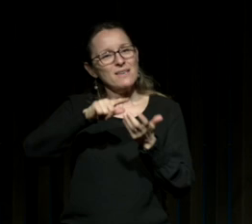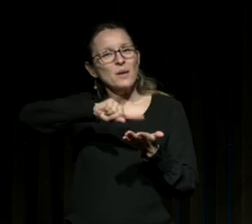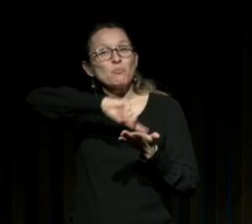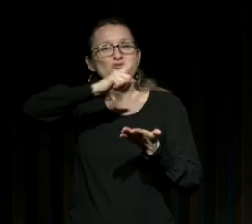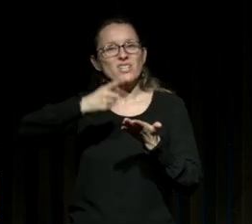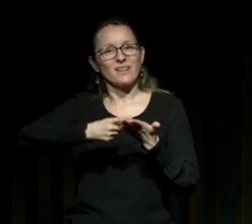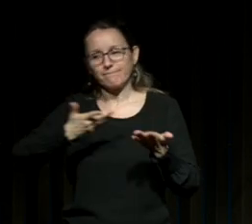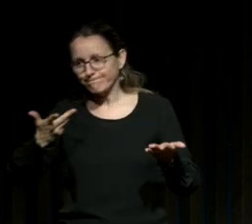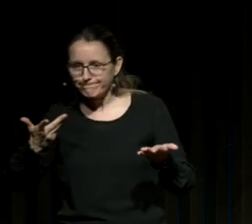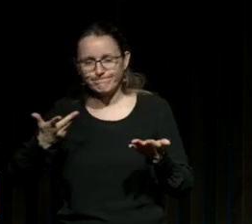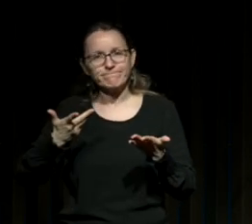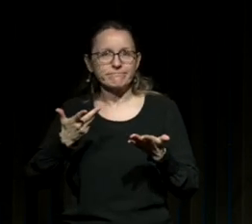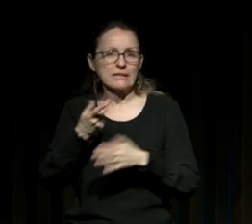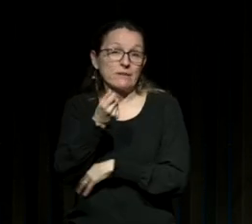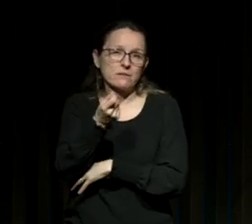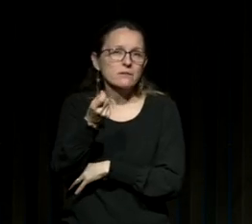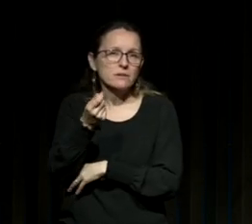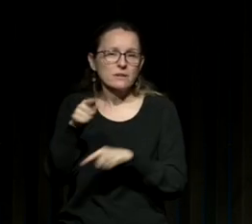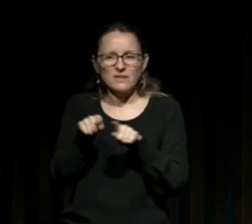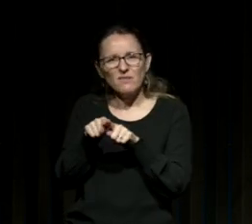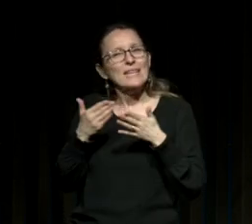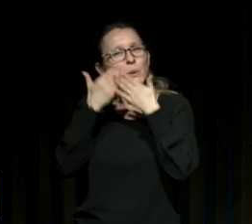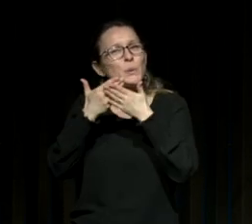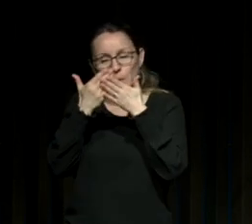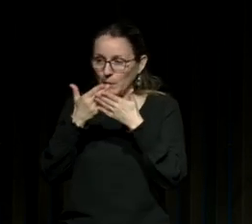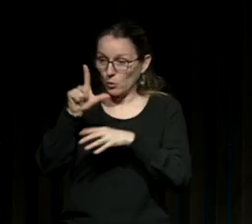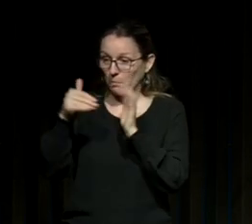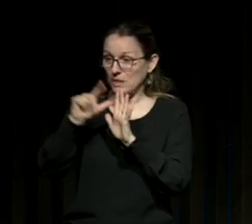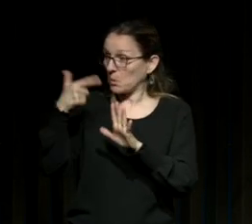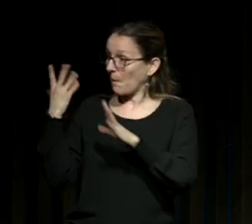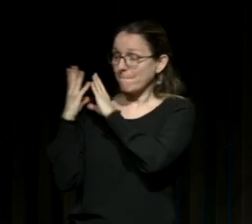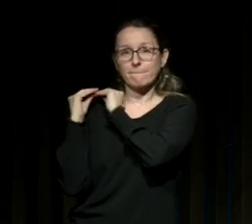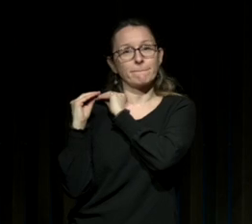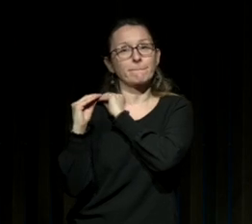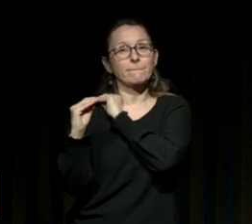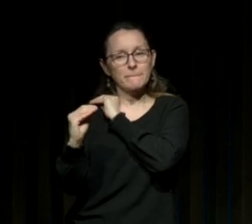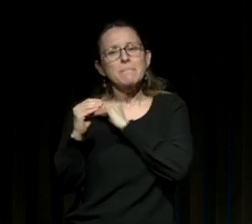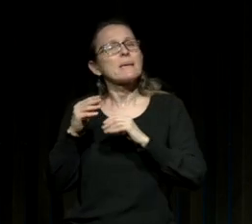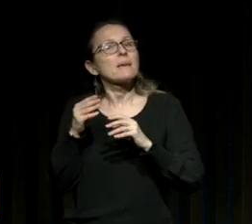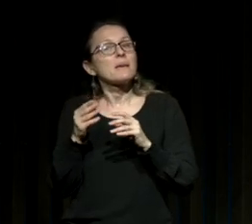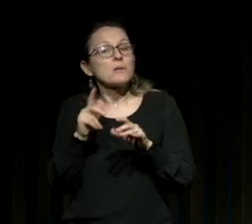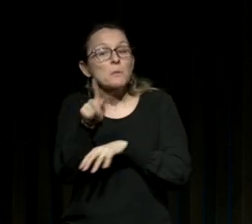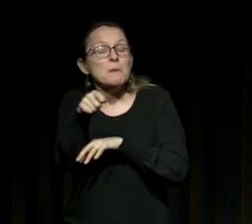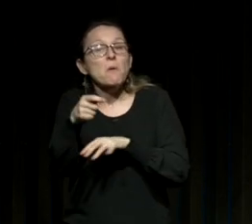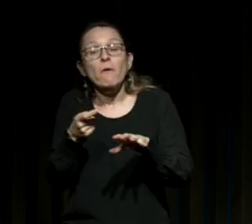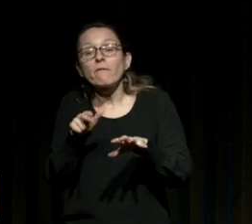bp depuis 2012 mais a priori on devrait avoir des chiffres prochainement et bien ce qu'on voit grâce